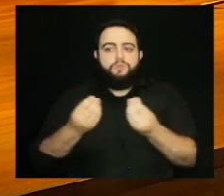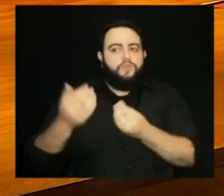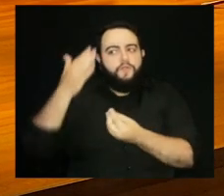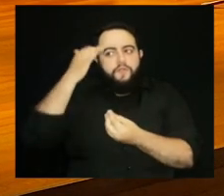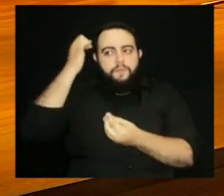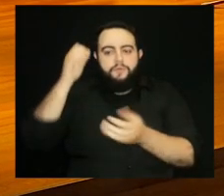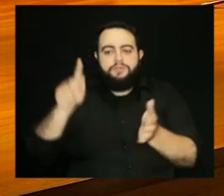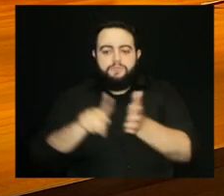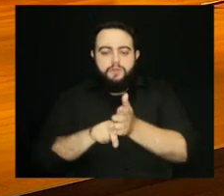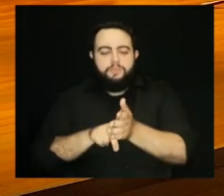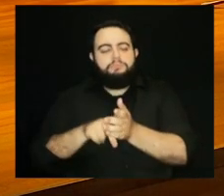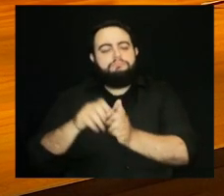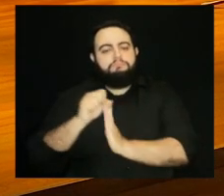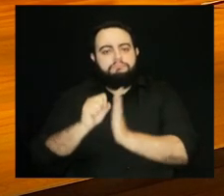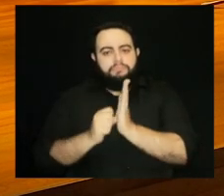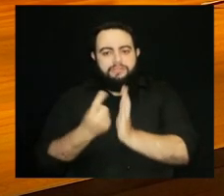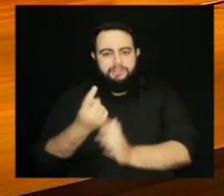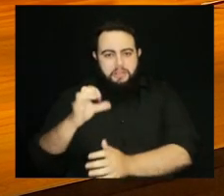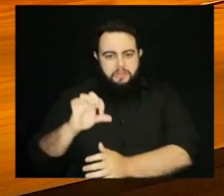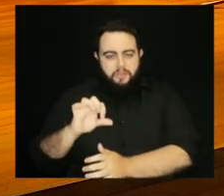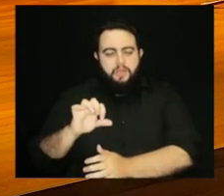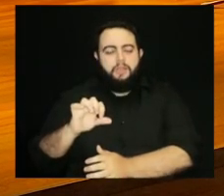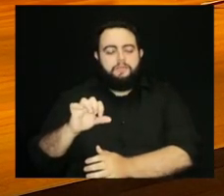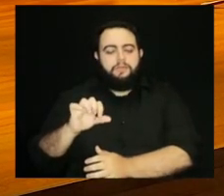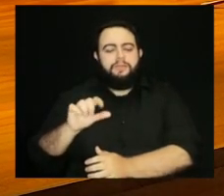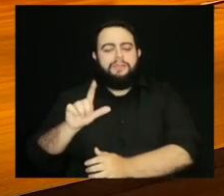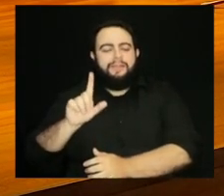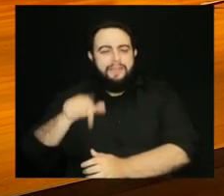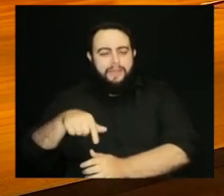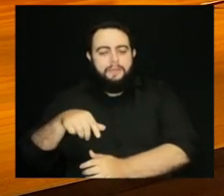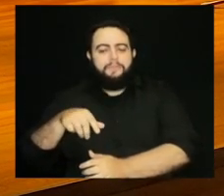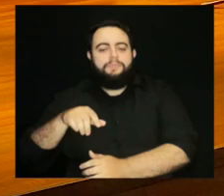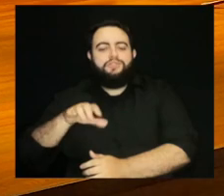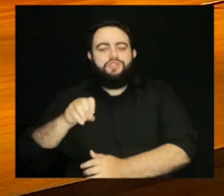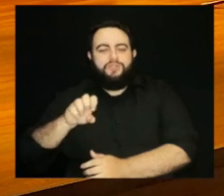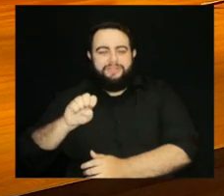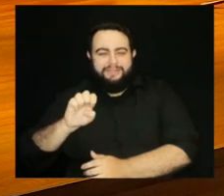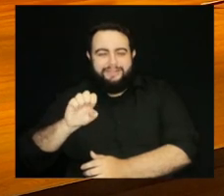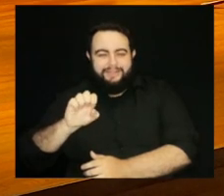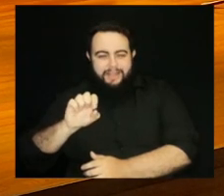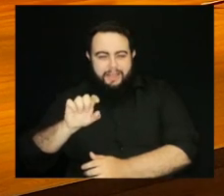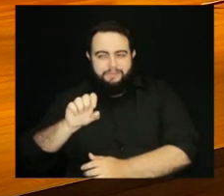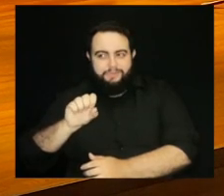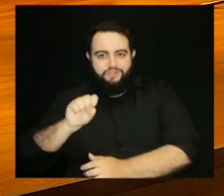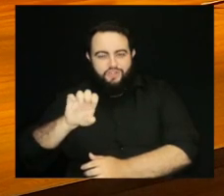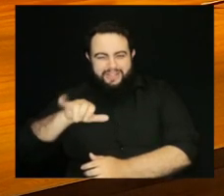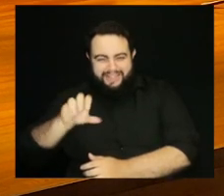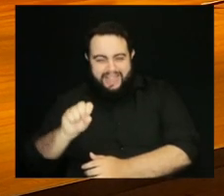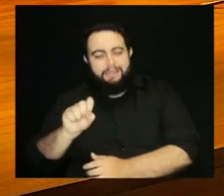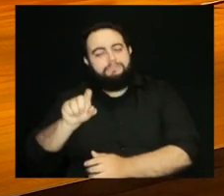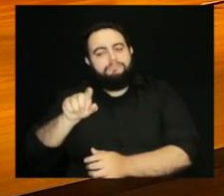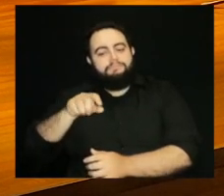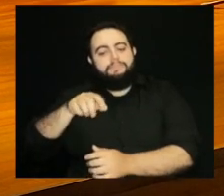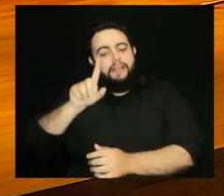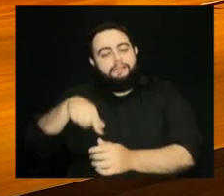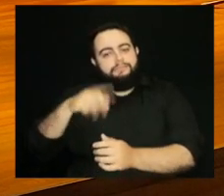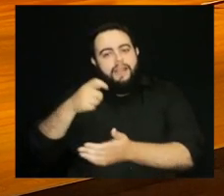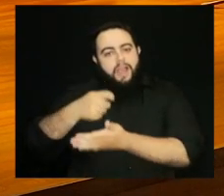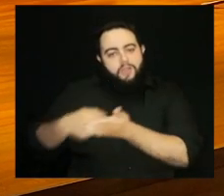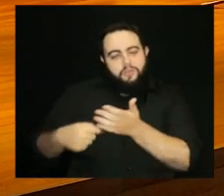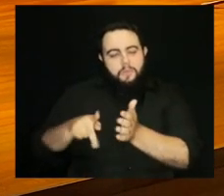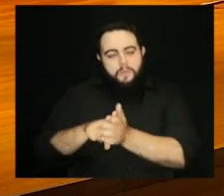deles o maestro José Mendanha, o autor do Hino Farropilha que cuja letra original não